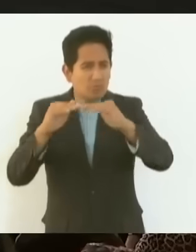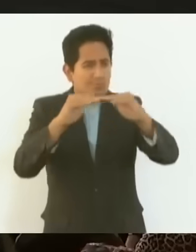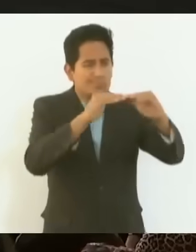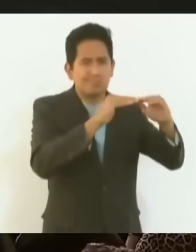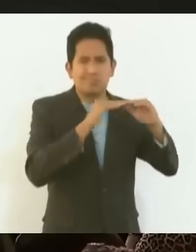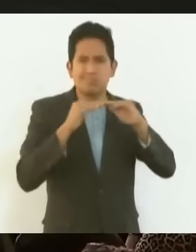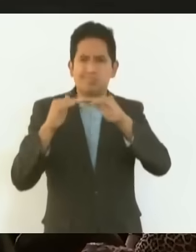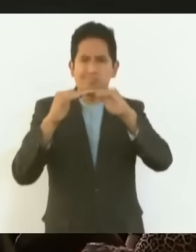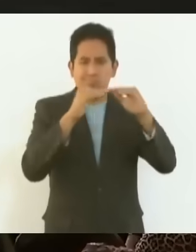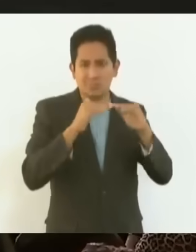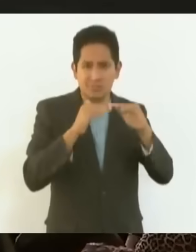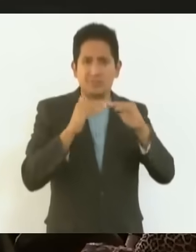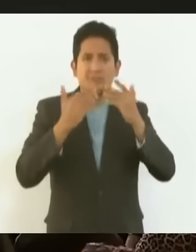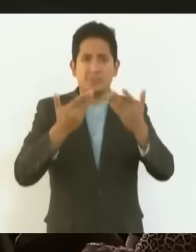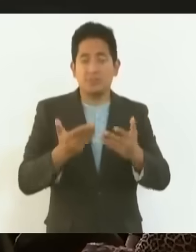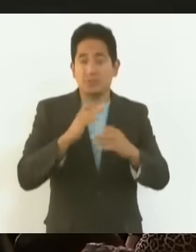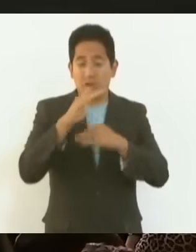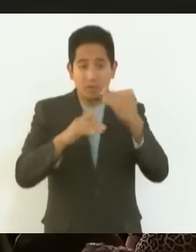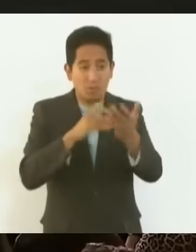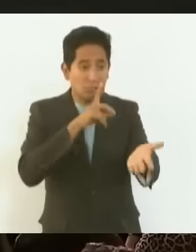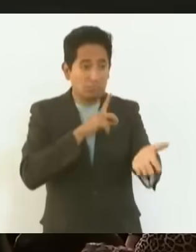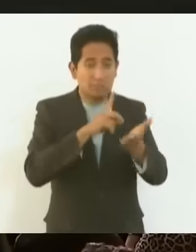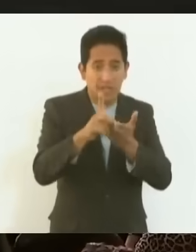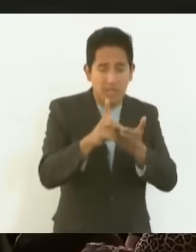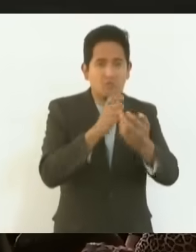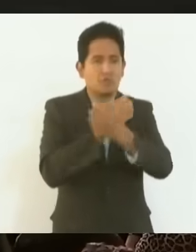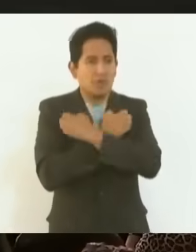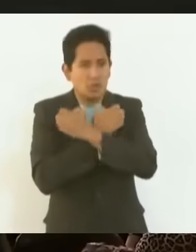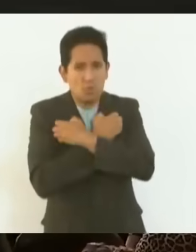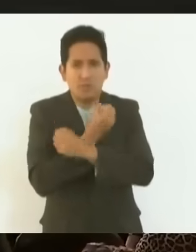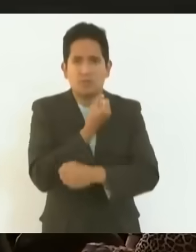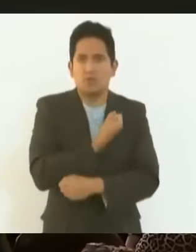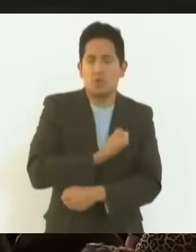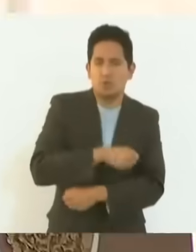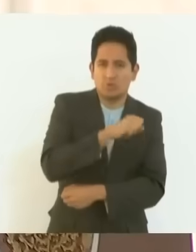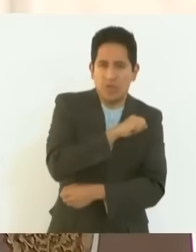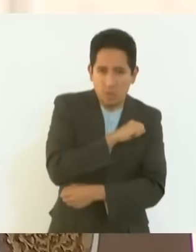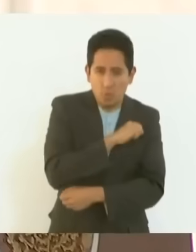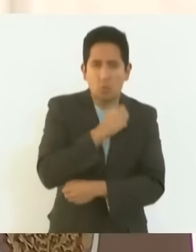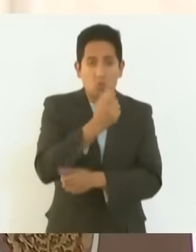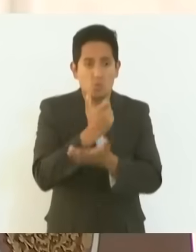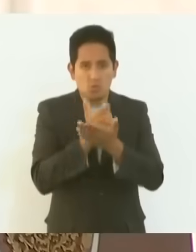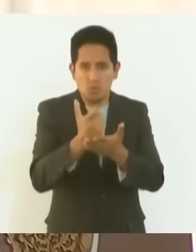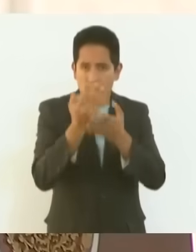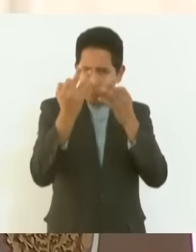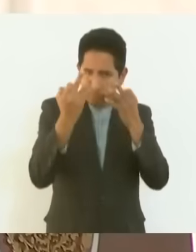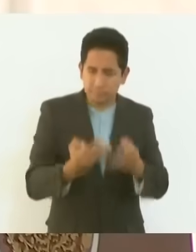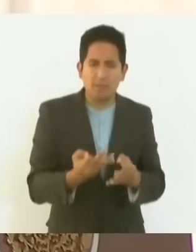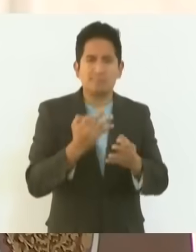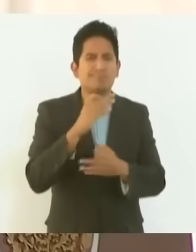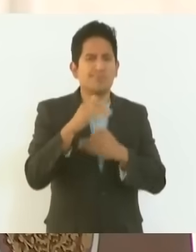viva falta de acceso a la educación, a la salud o al ingreso digno. El camino de la felicidad